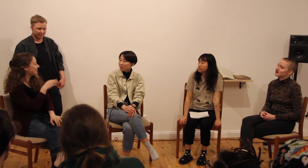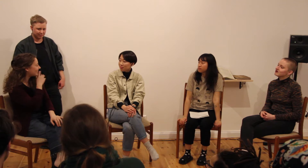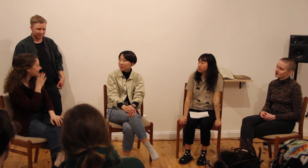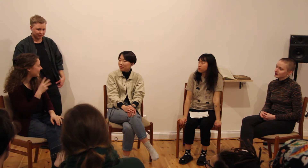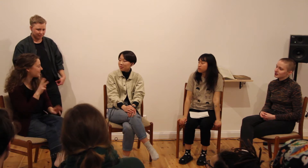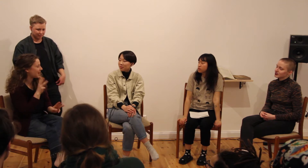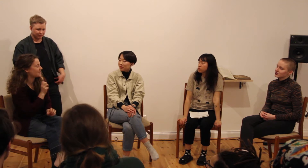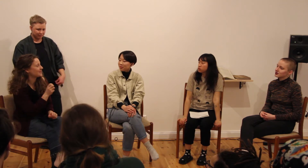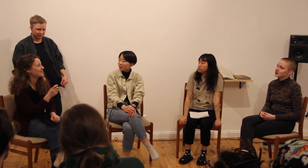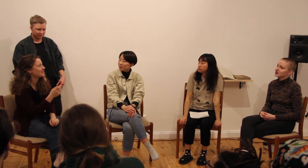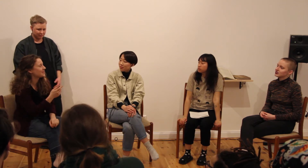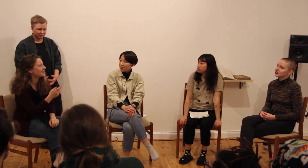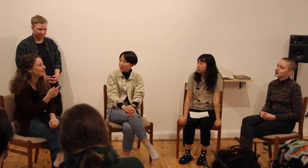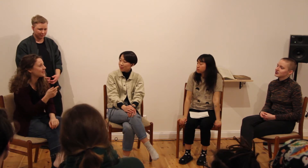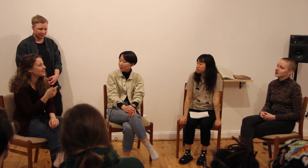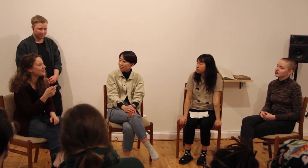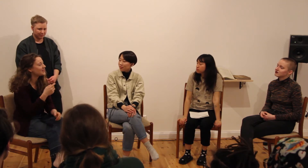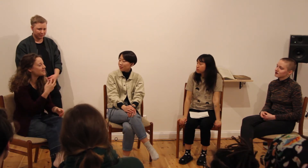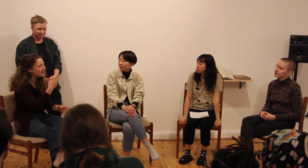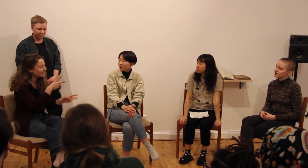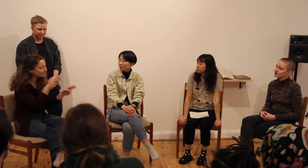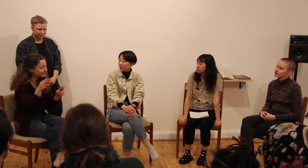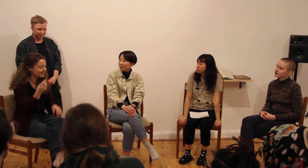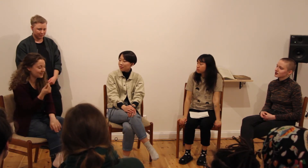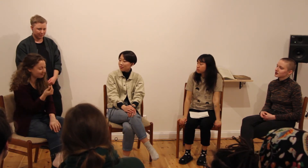Ich hatte ganz oft Gänsehaut, es ist wirklich ein toller Film.